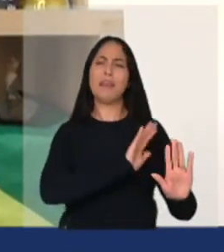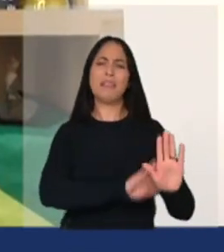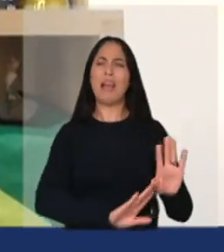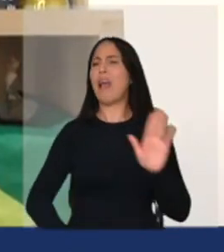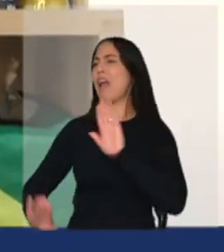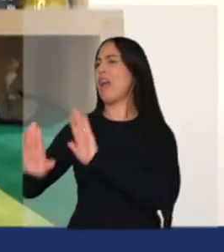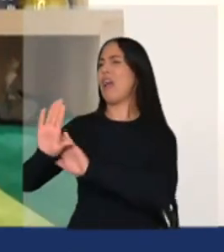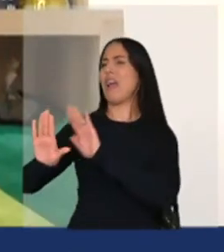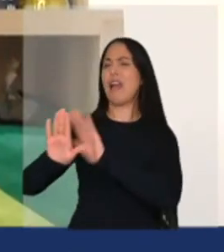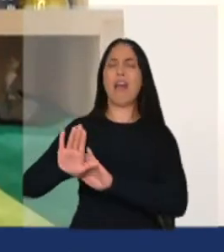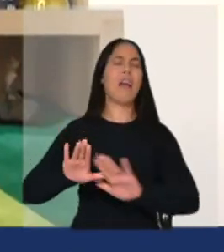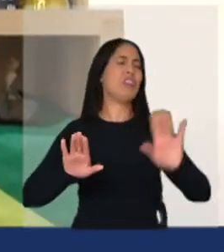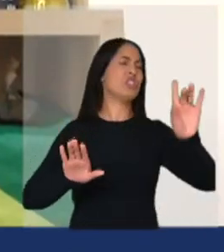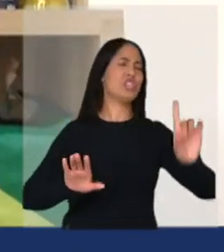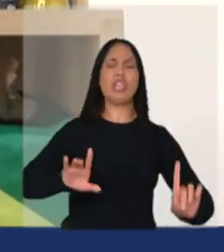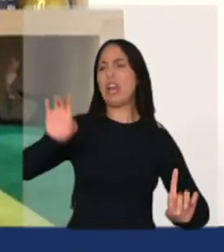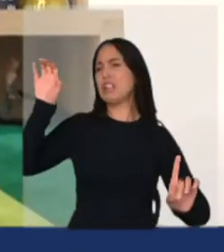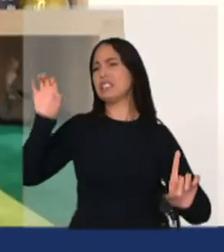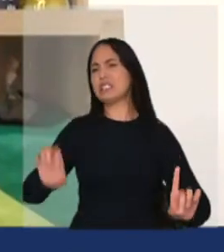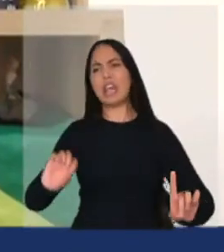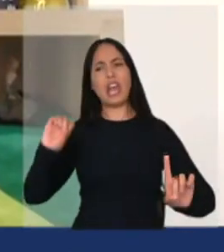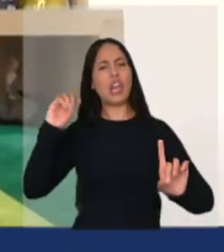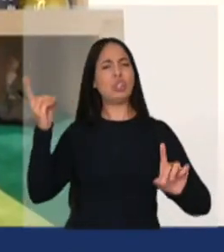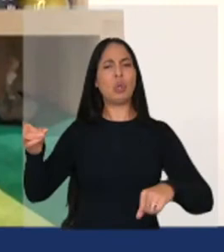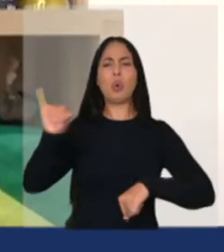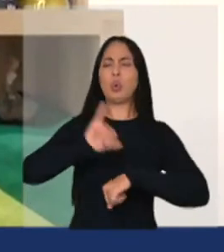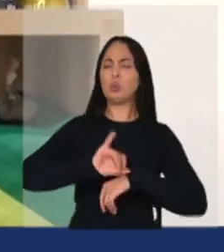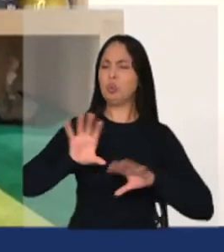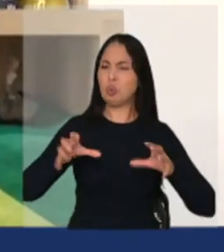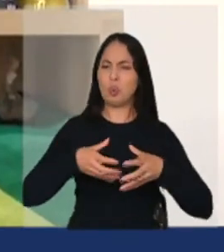INDEPENDENTEMENTE DE SER DA DIREITA, DA ESQUERDA, DE SER DA BASE DO GOVERNOU OPOSIÇÃ